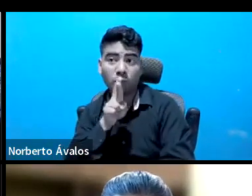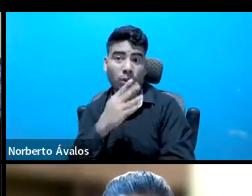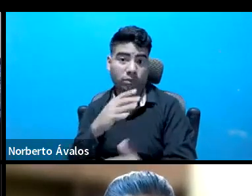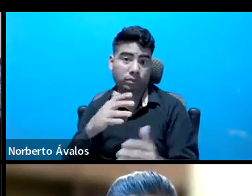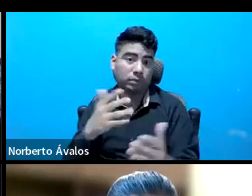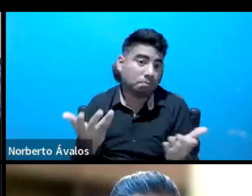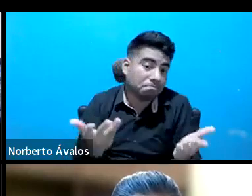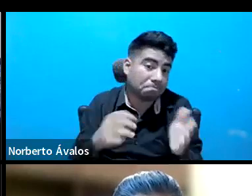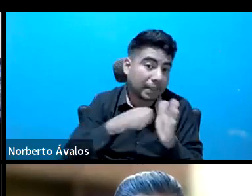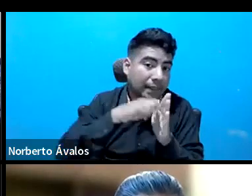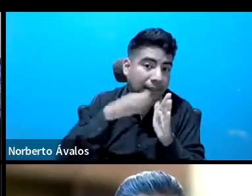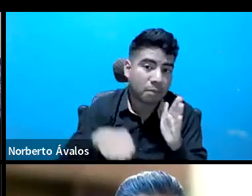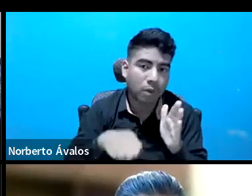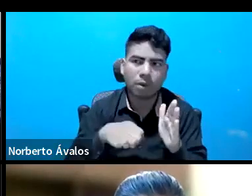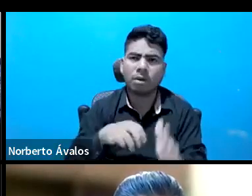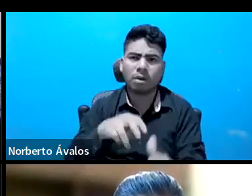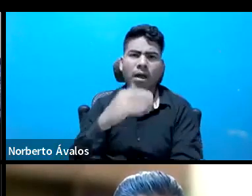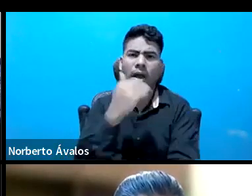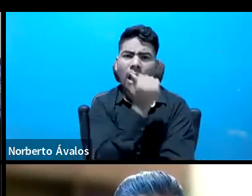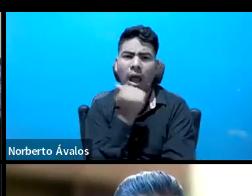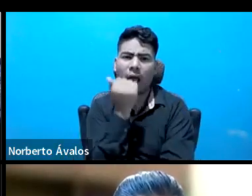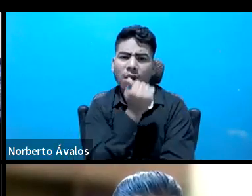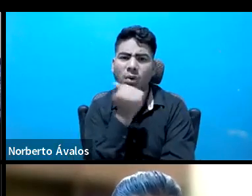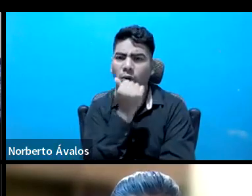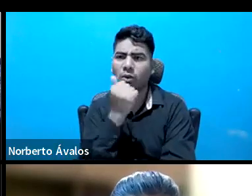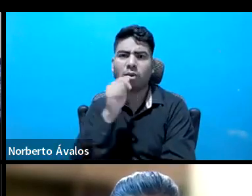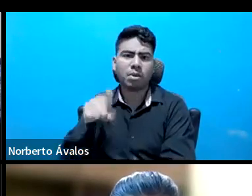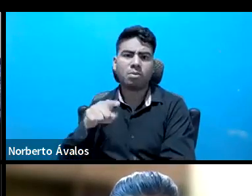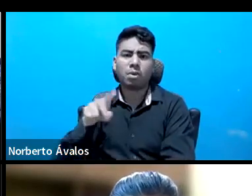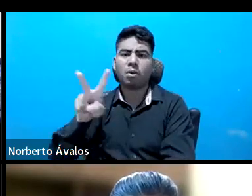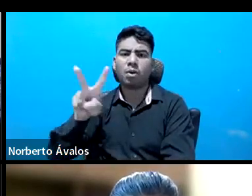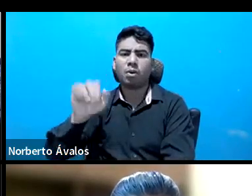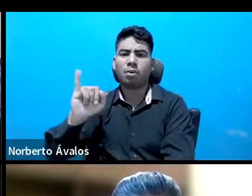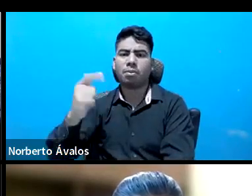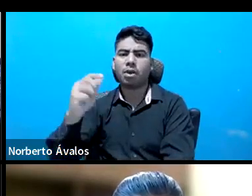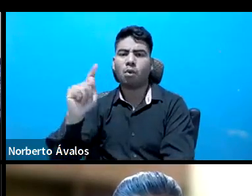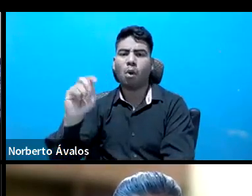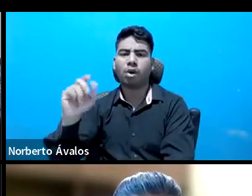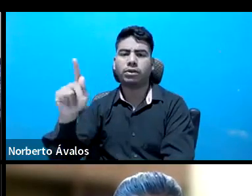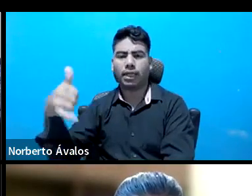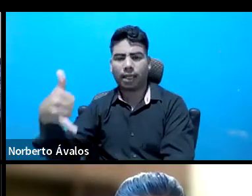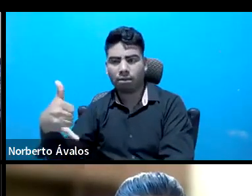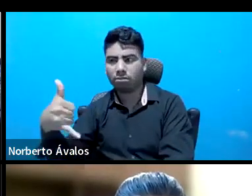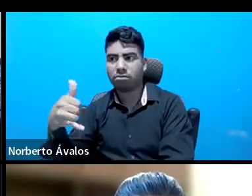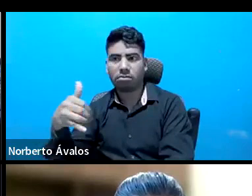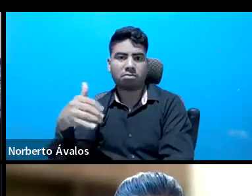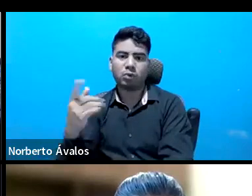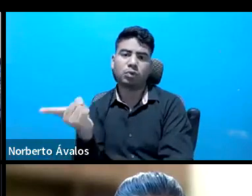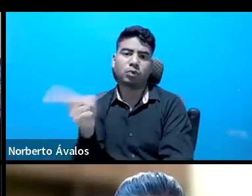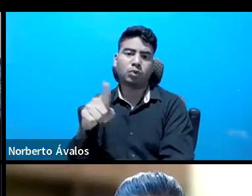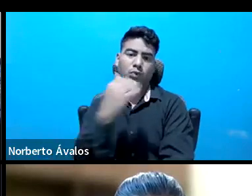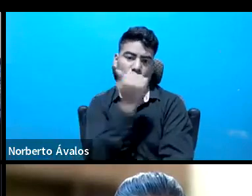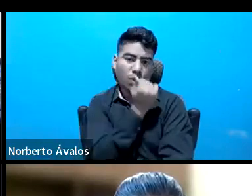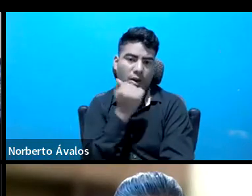otros zen en ruso , ahí , ahí hay mucho trabajo , ahí hay mucho trabajo de los alumnos de Vigo, así, pero está en ruso. ruso,